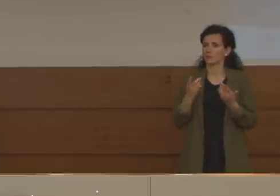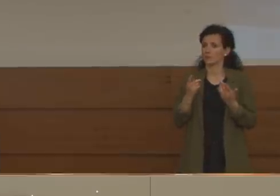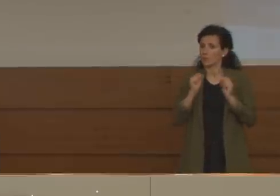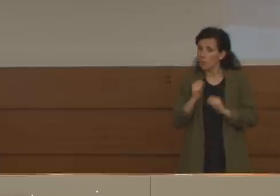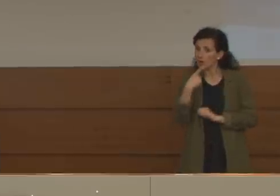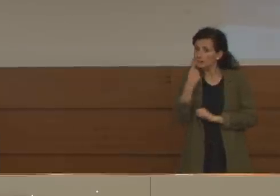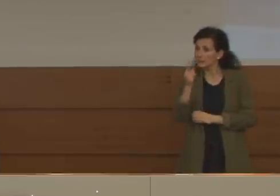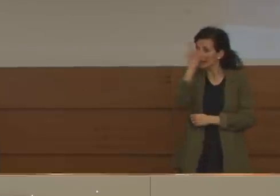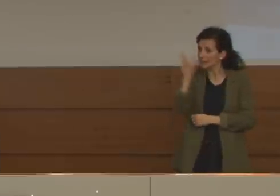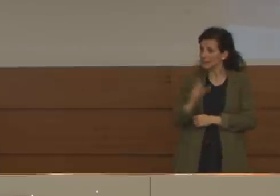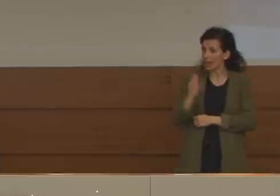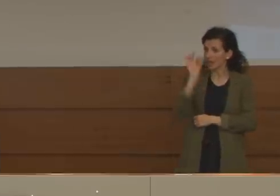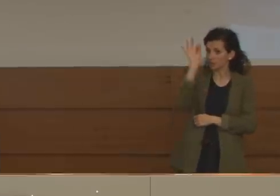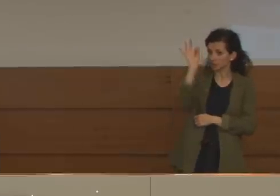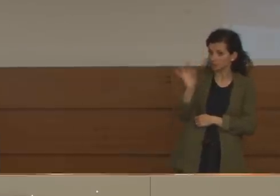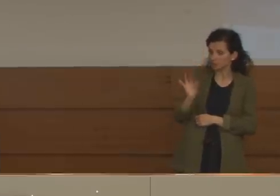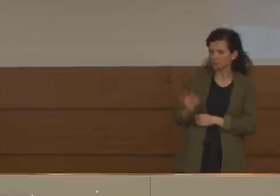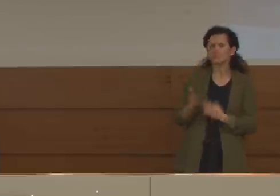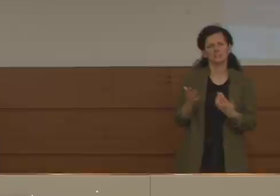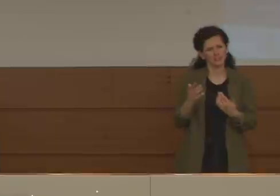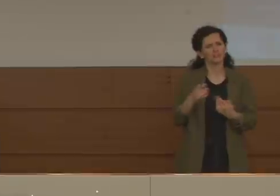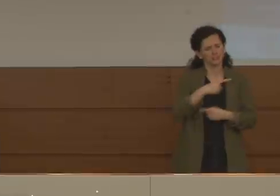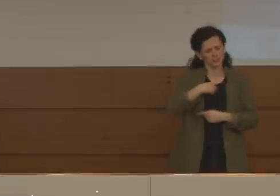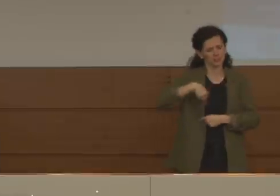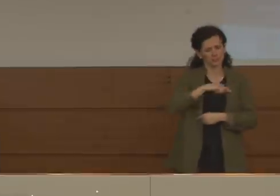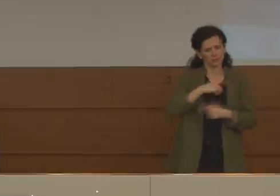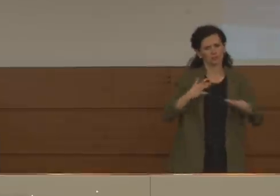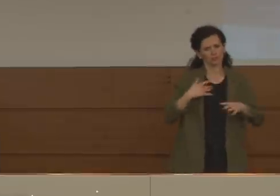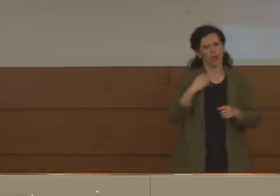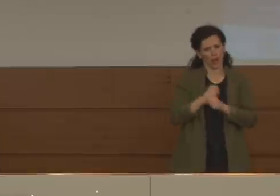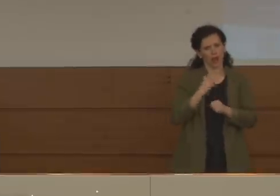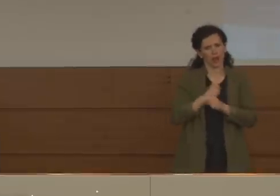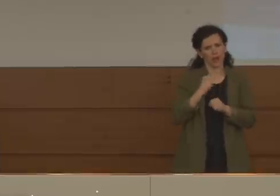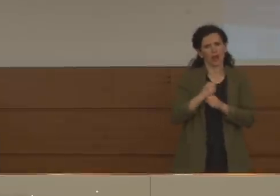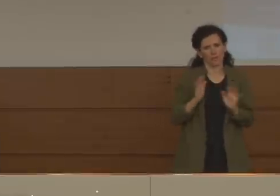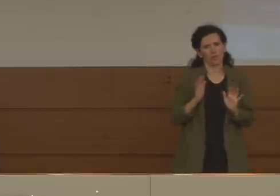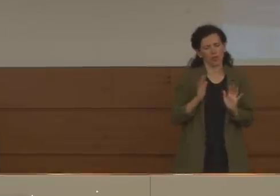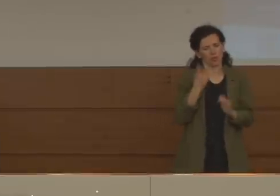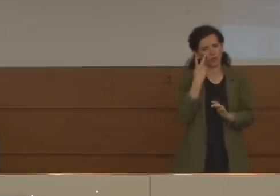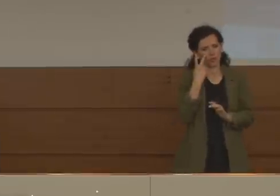E' bene lavorarci per dire delle cose che siano semplici, efficaci e